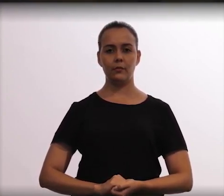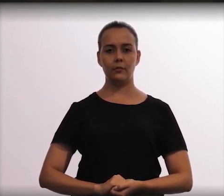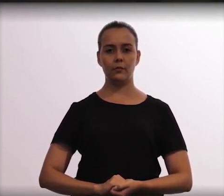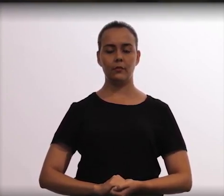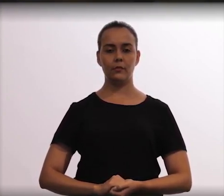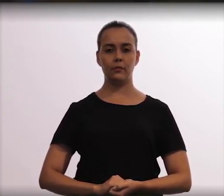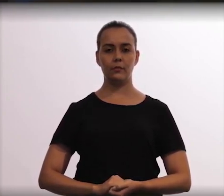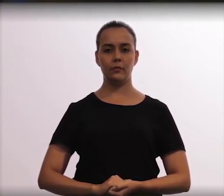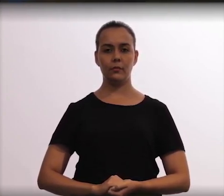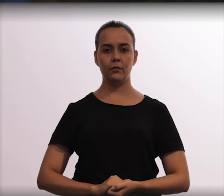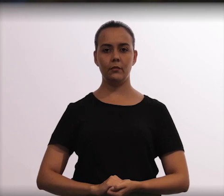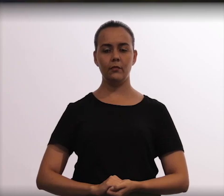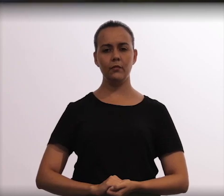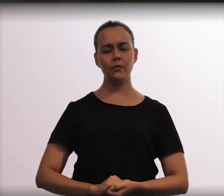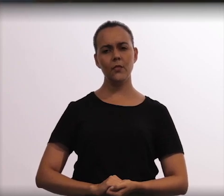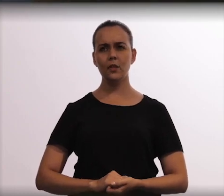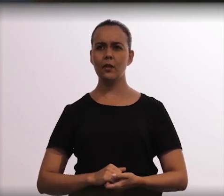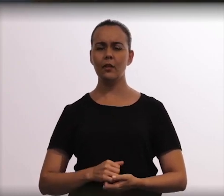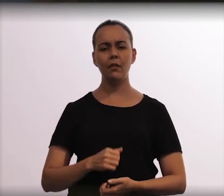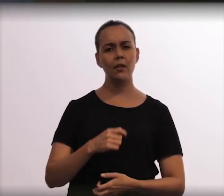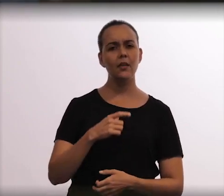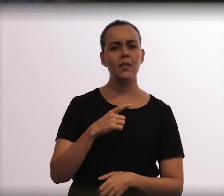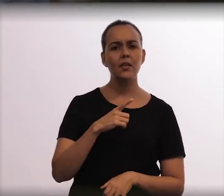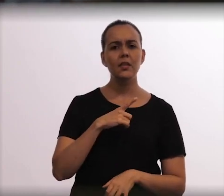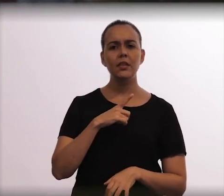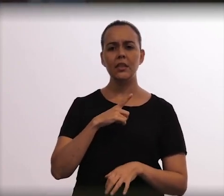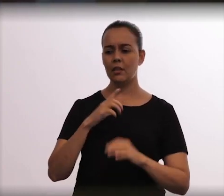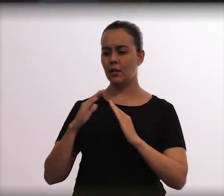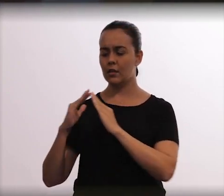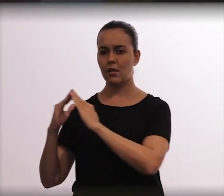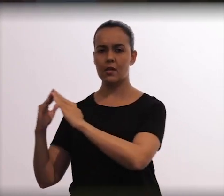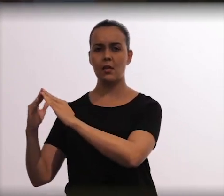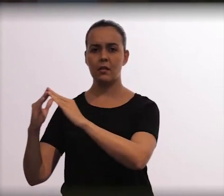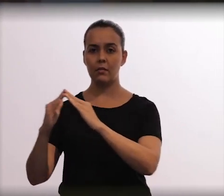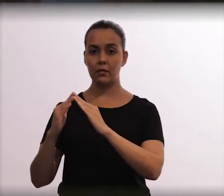É, tem uma coisa do, da periferia, enquanto expansão do capital, né?